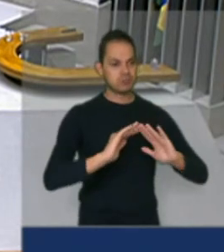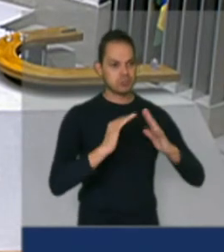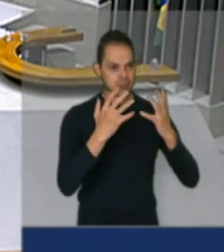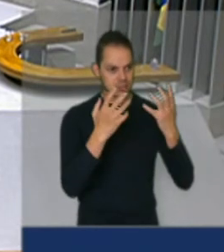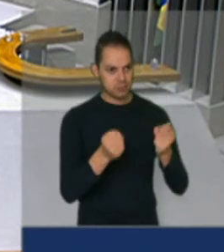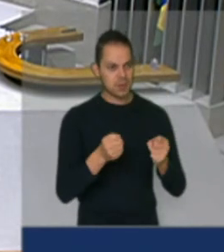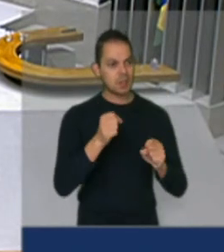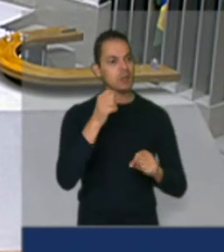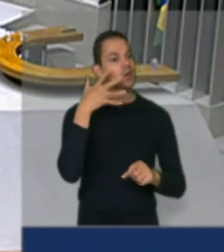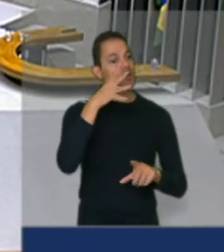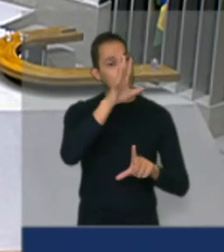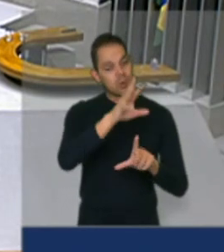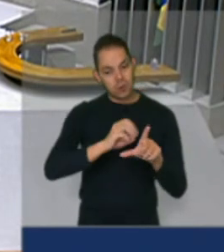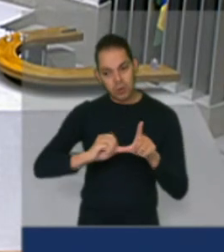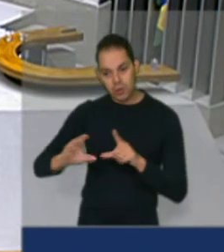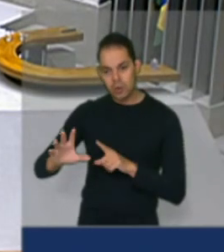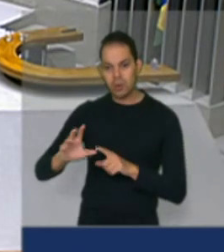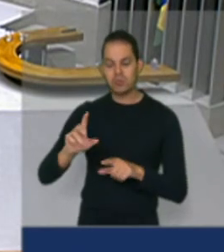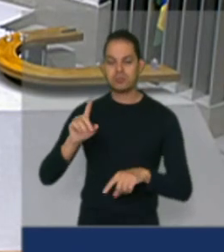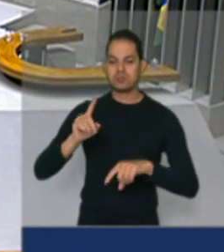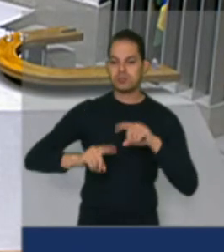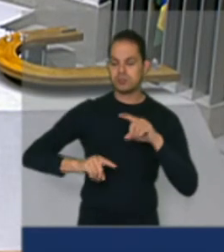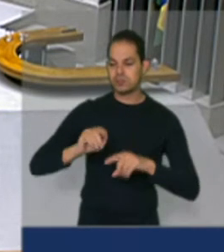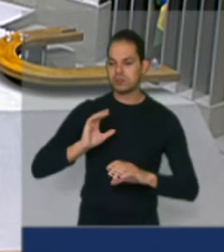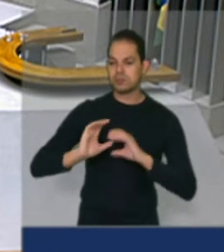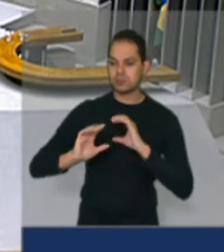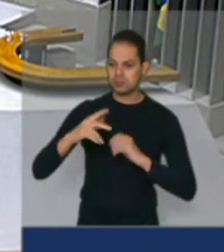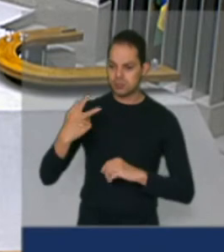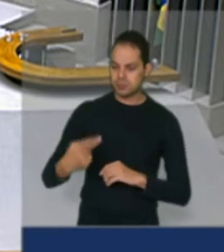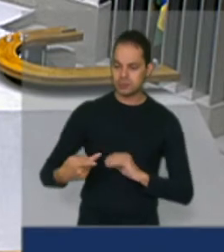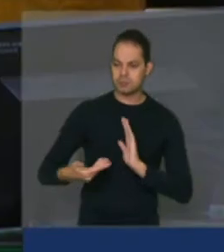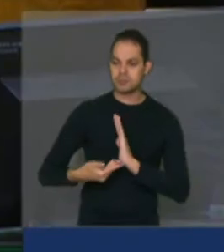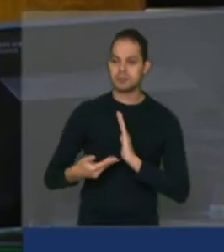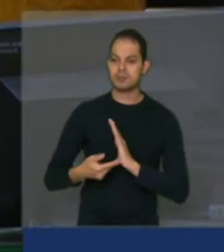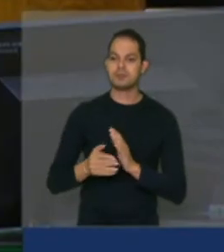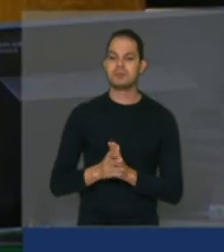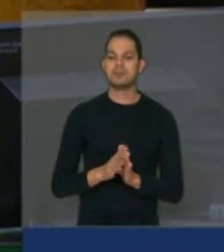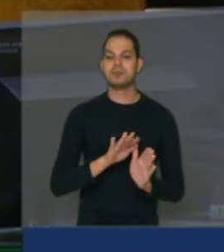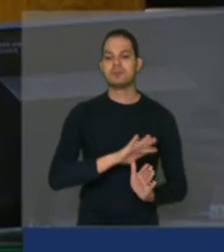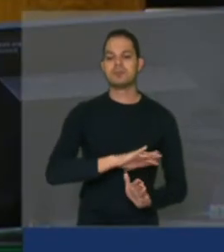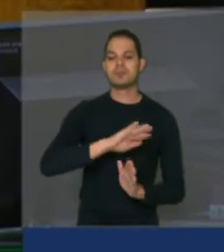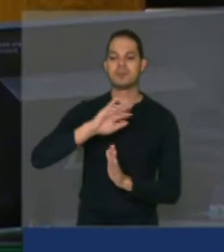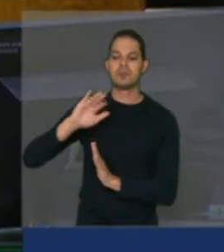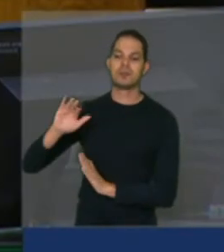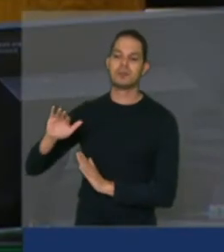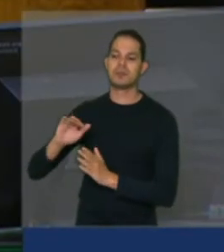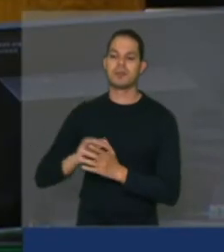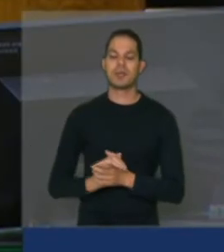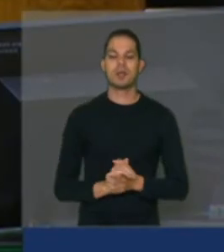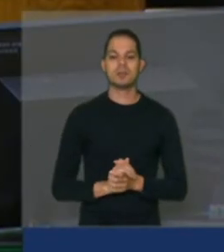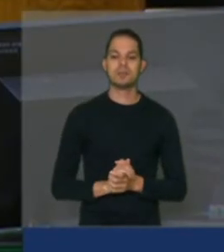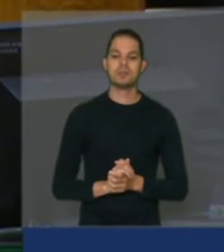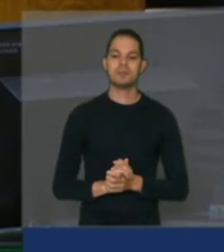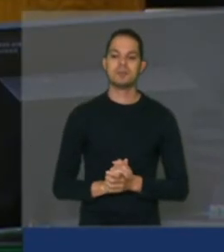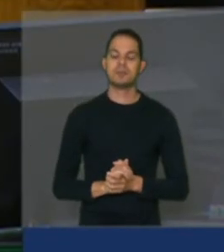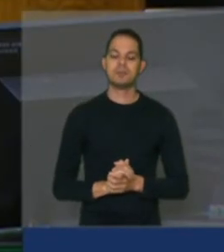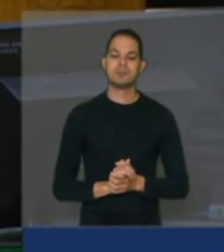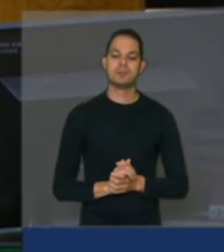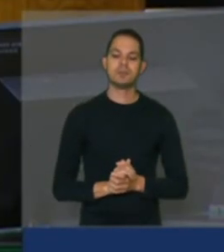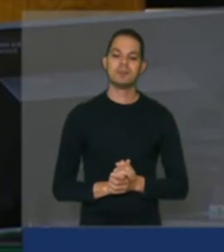COMUNICAÇÃO DESTA CASA. E AGORA NÓS VAMOS SAINDO DE MINAS GERAIS PARA IRMOS LÁ PARA A PARAÍBA E NA PARAÍBA OUVIR O DEPUTADO FREI